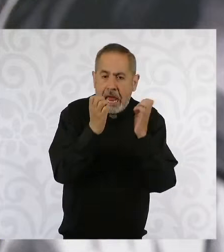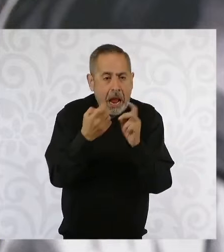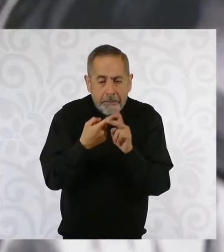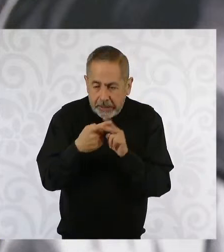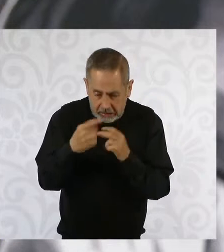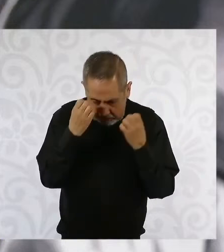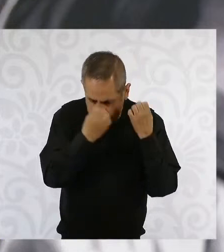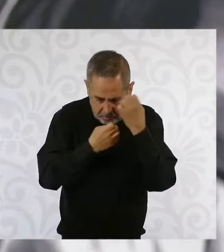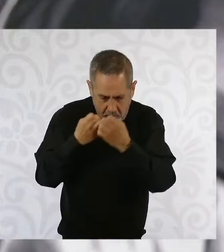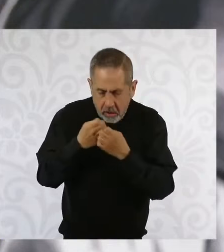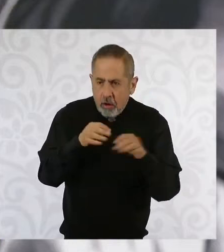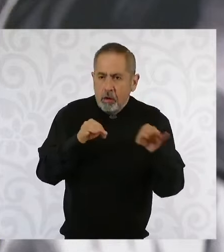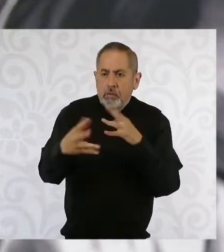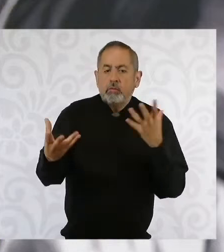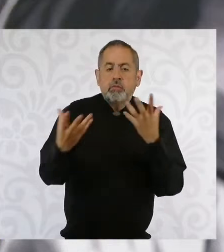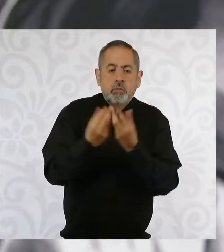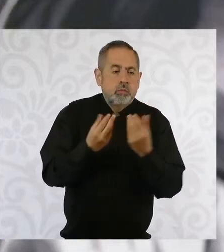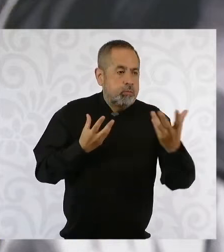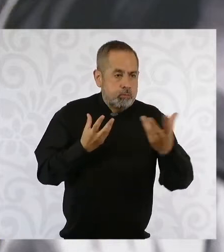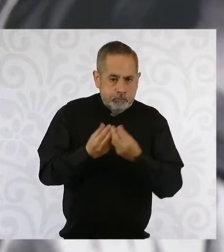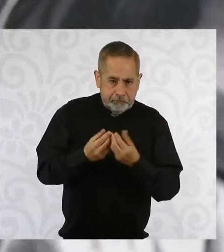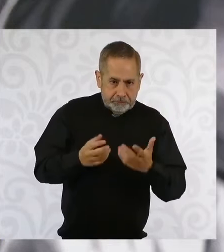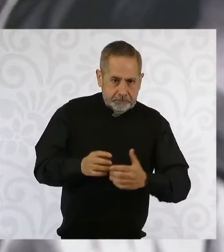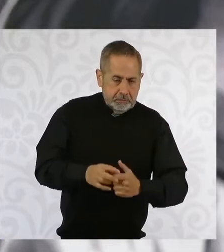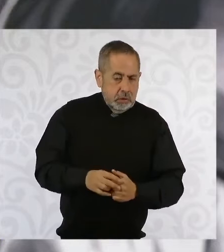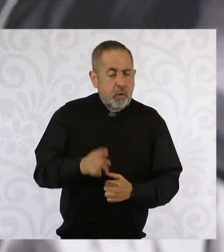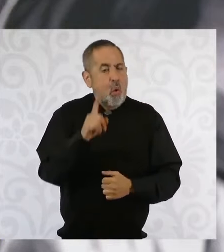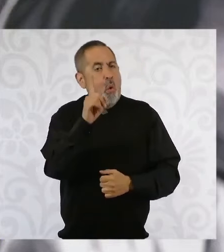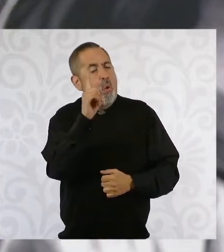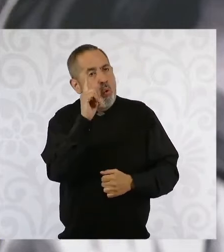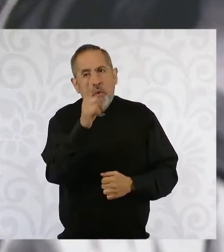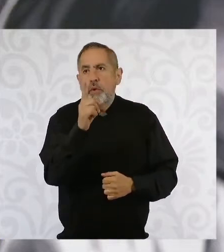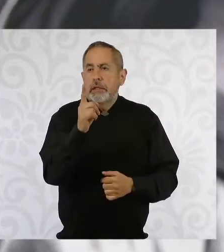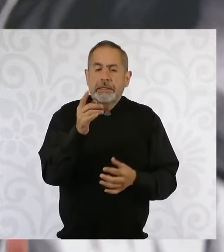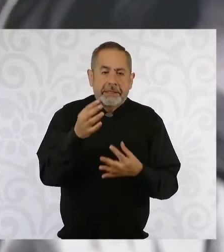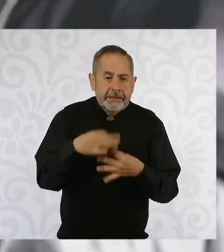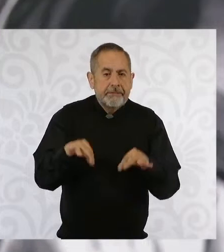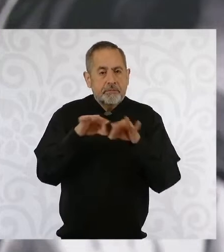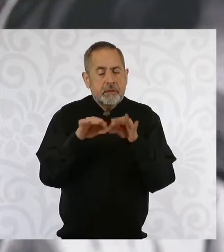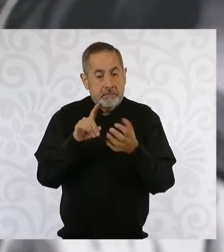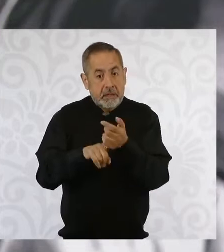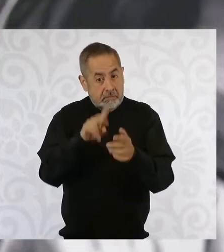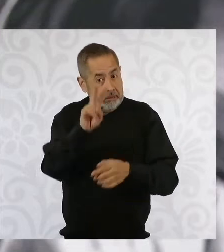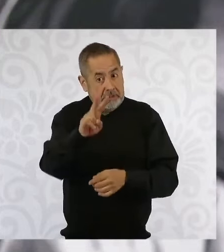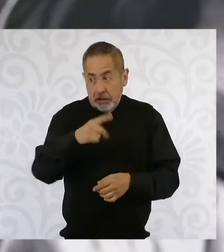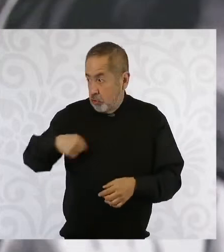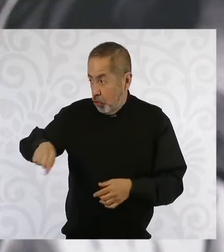trabajar con ellos eh algo que ha sido muy pues emocionante para los que estamos involucrados en